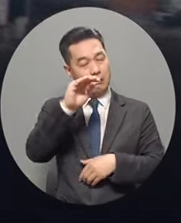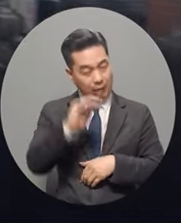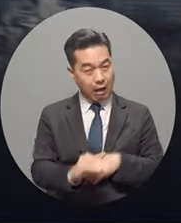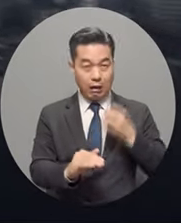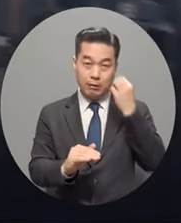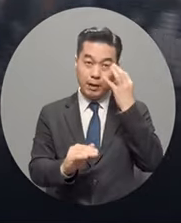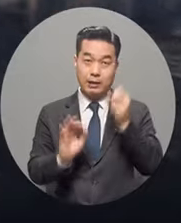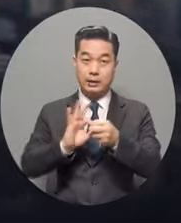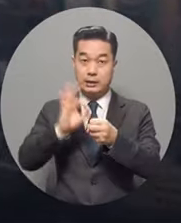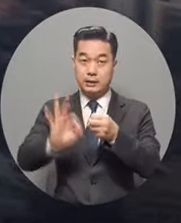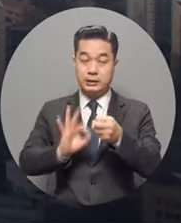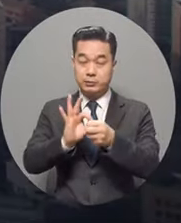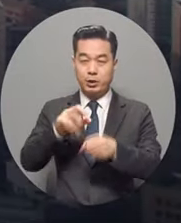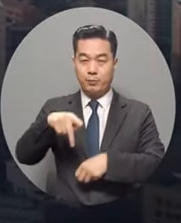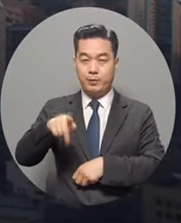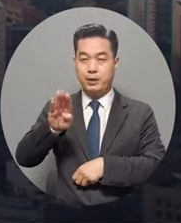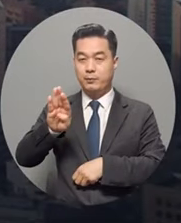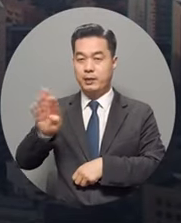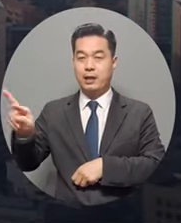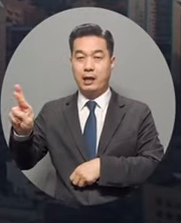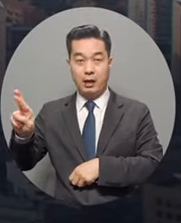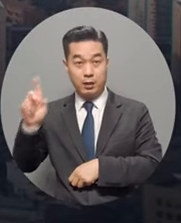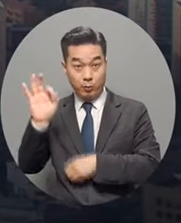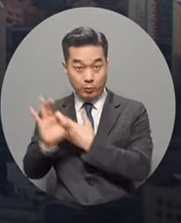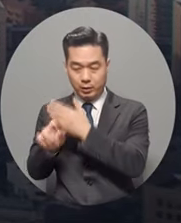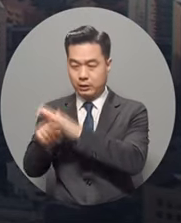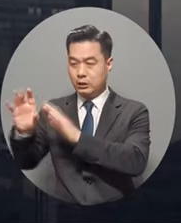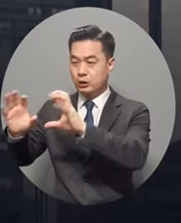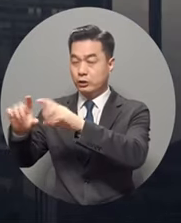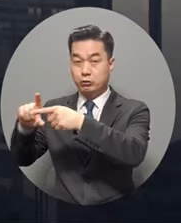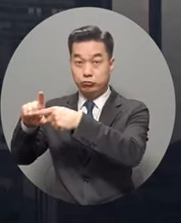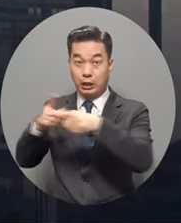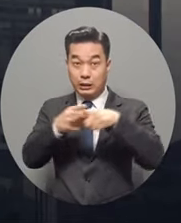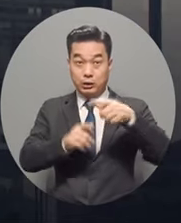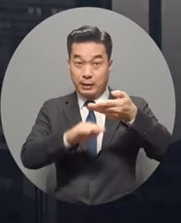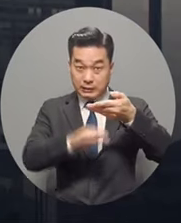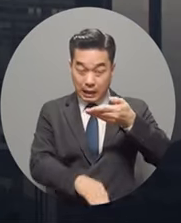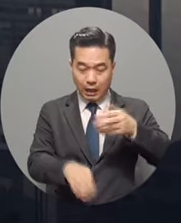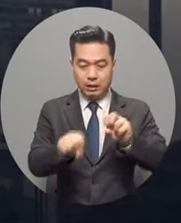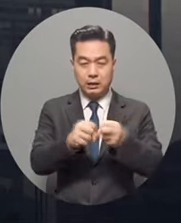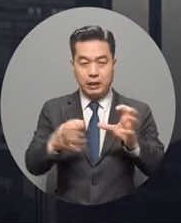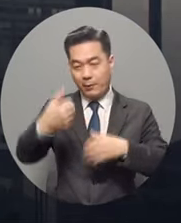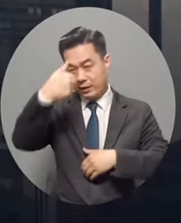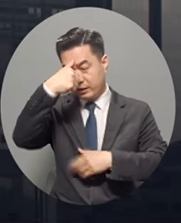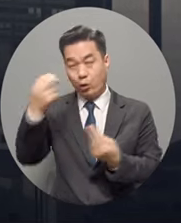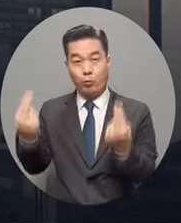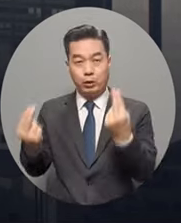우리나라 상장 기업의 최근 10년 평균 PBR수치는 선진국 평균의 절반 이하고 대만이